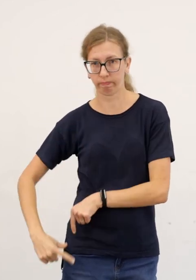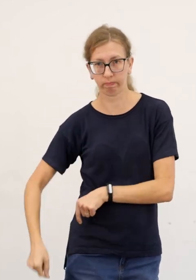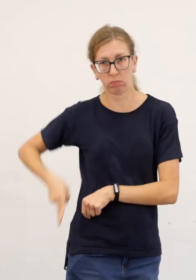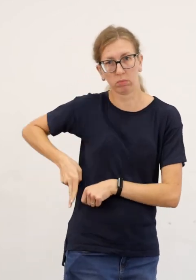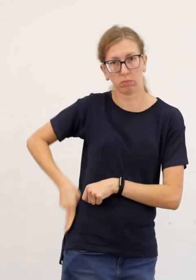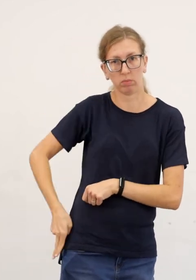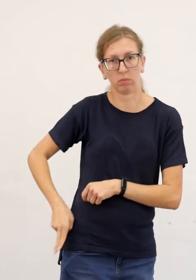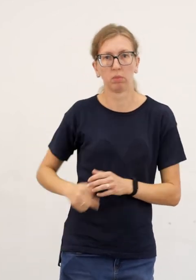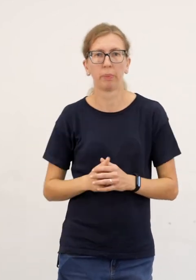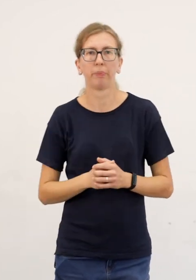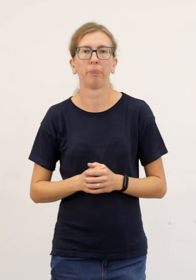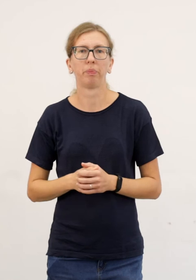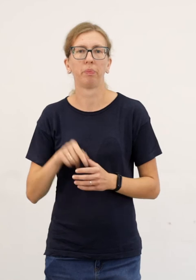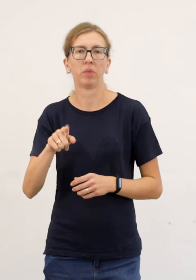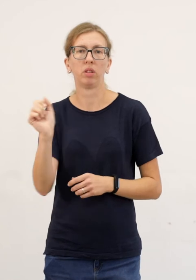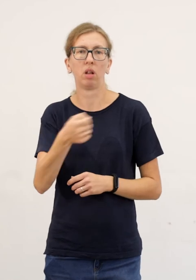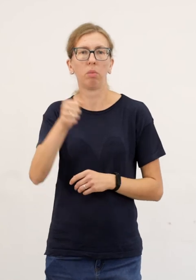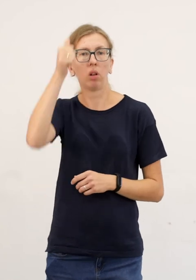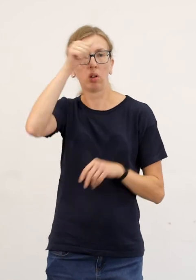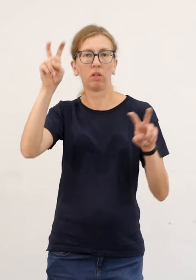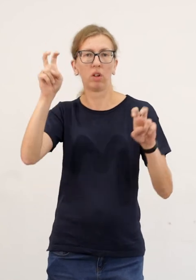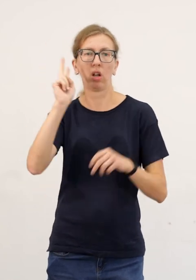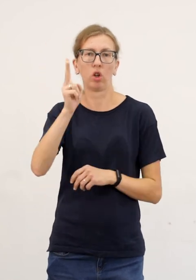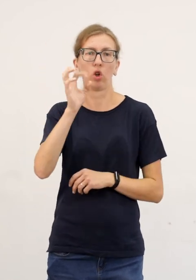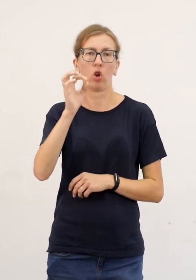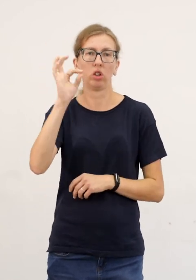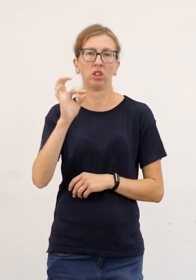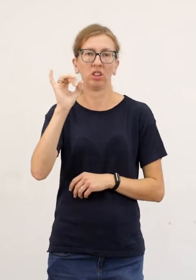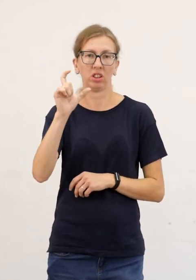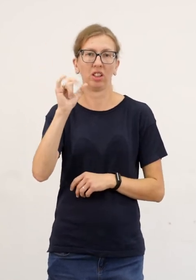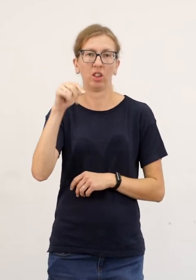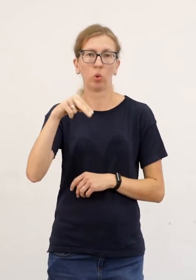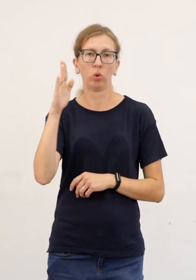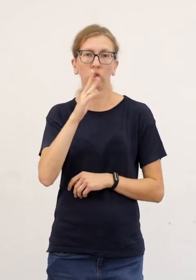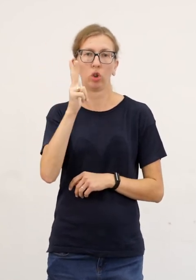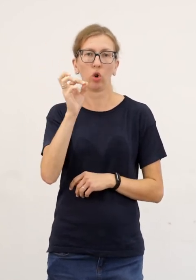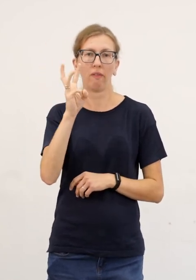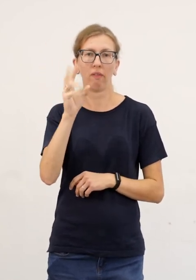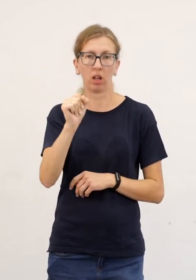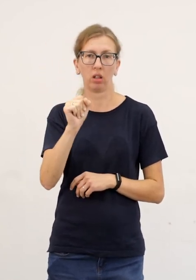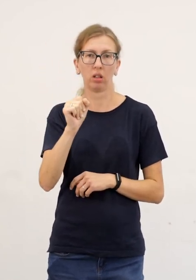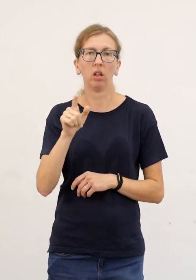„Kościuszkówki”, były używane głównie w czasie powstania dowodzonego przez generała Tadeusza Kościuszkę